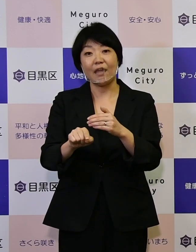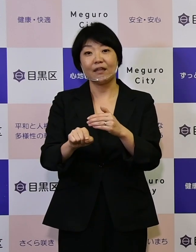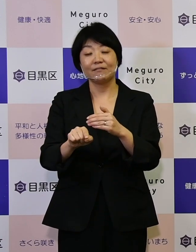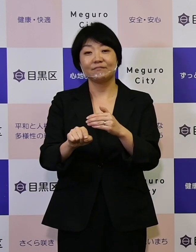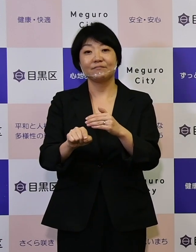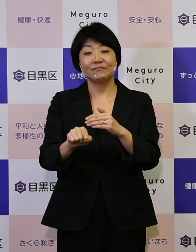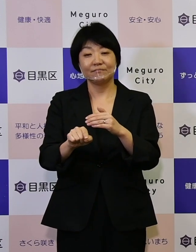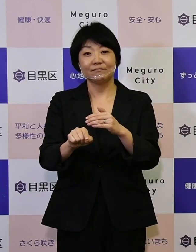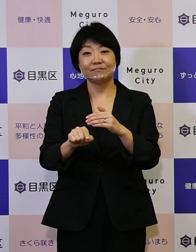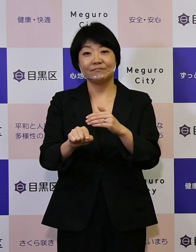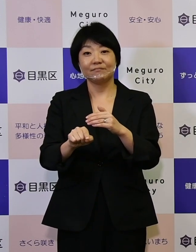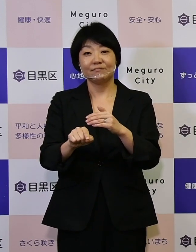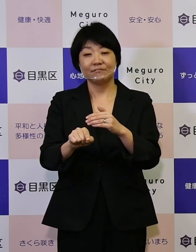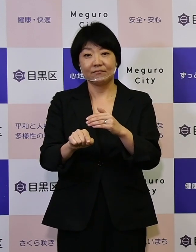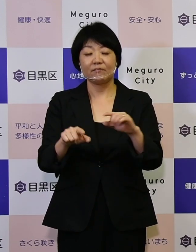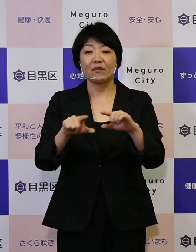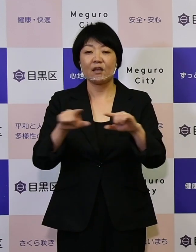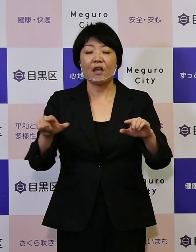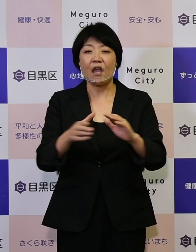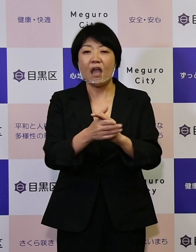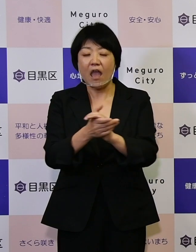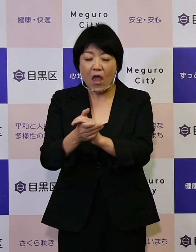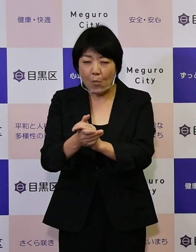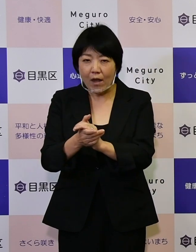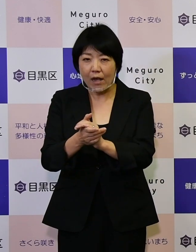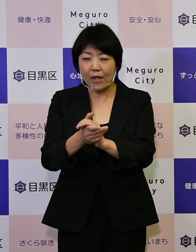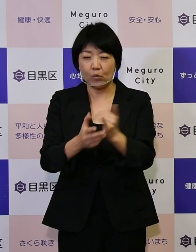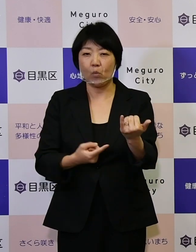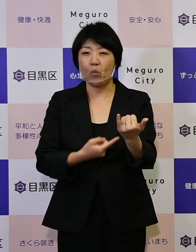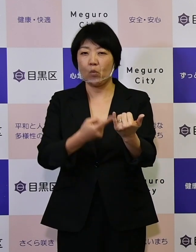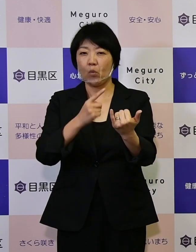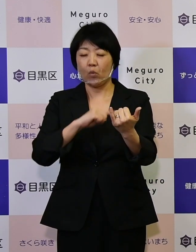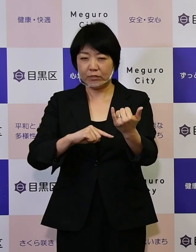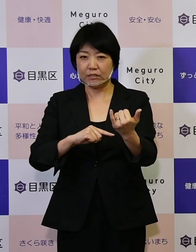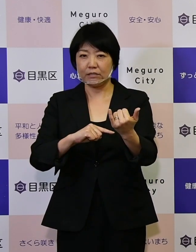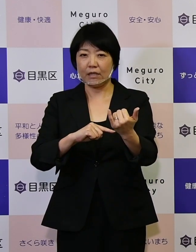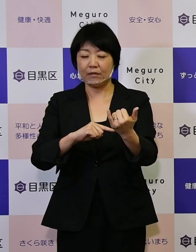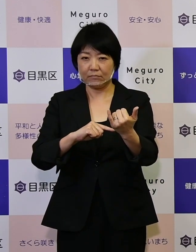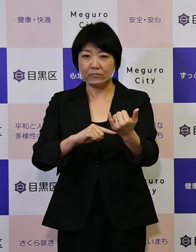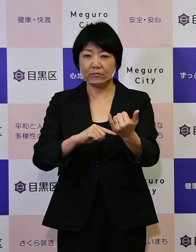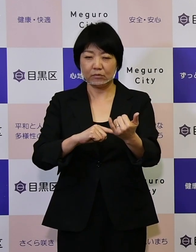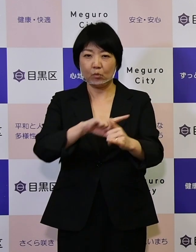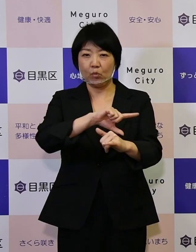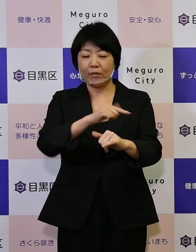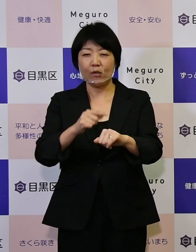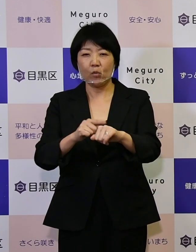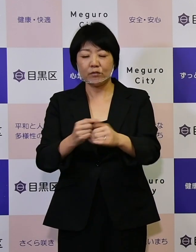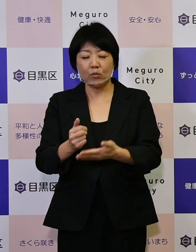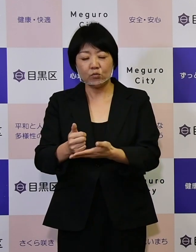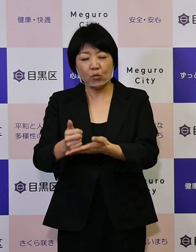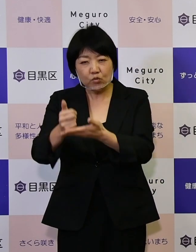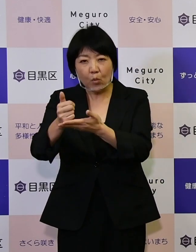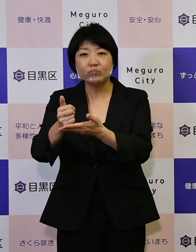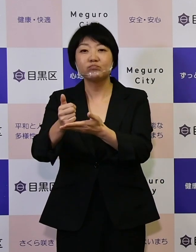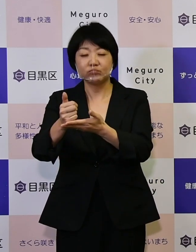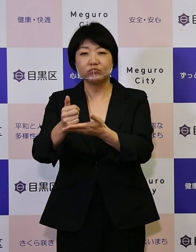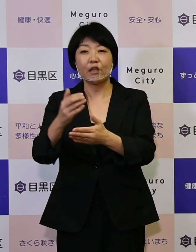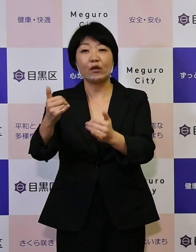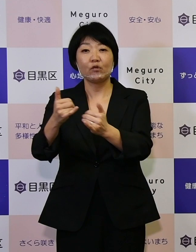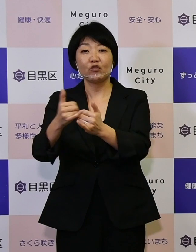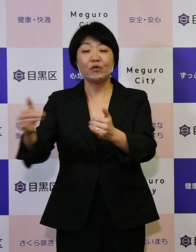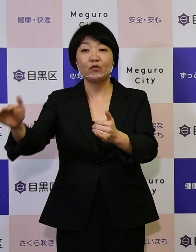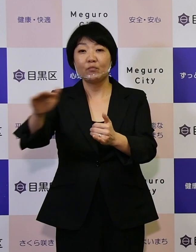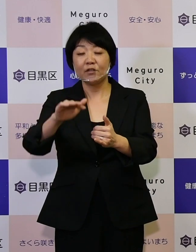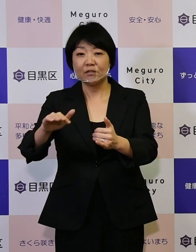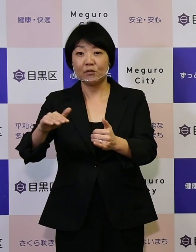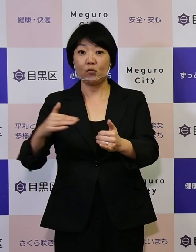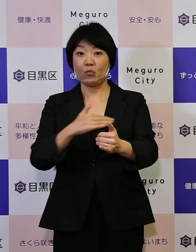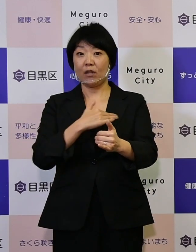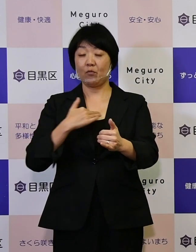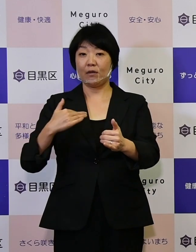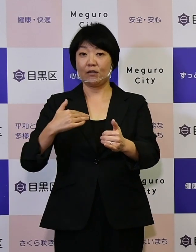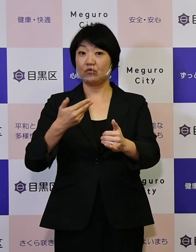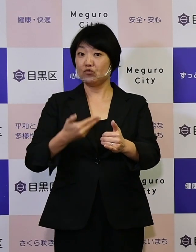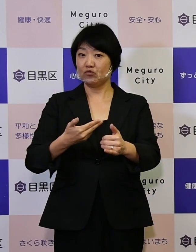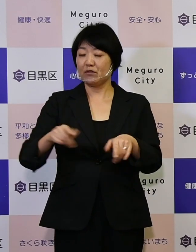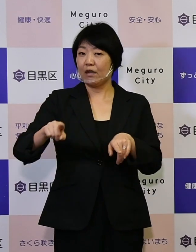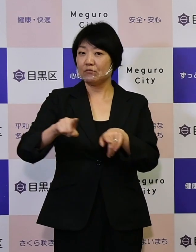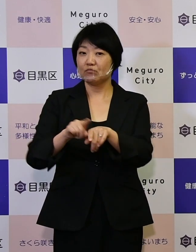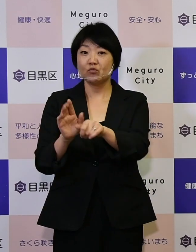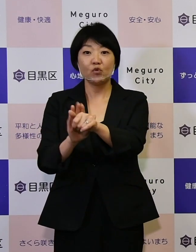平和と人権多様性を尊重して 区民の皆さんと区が協力し合い、